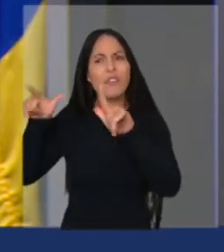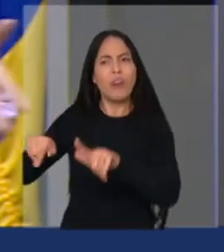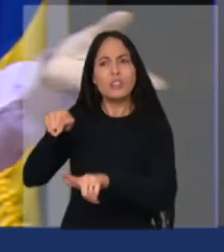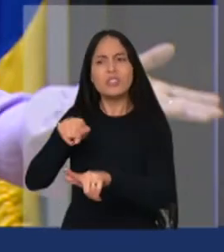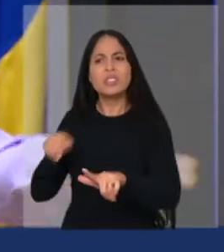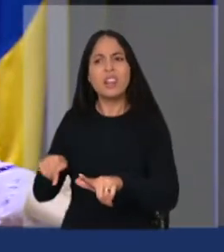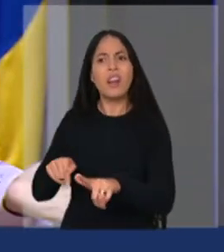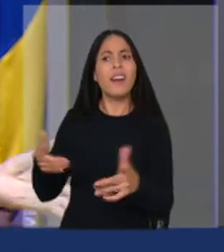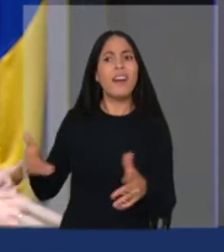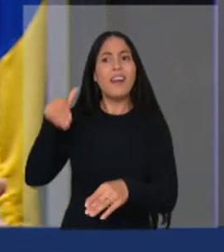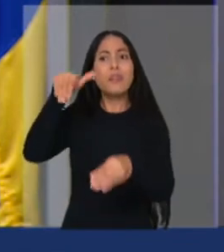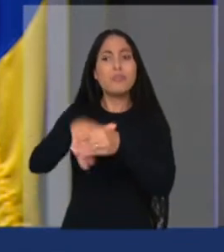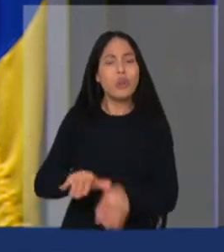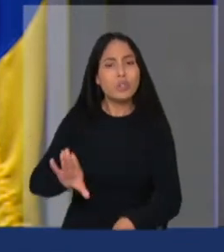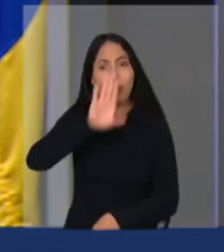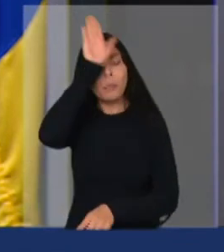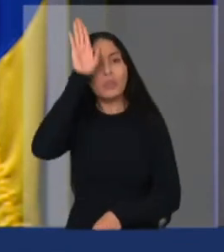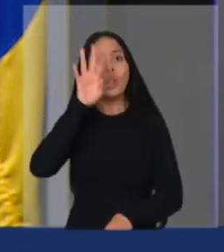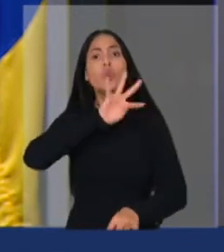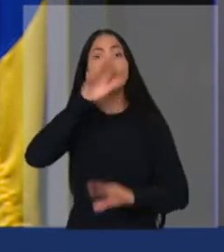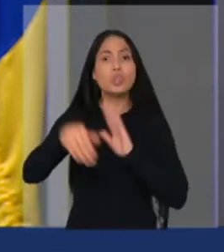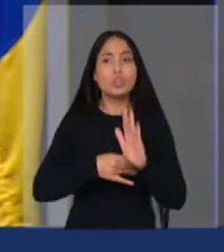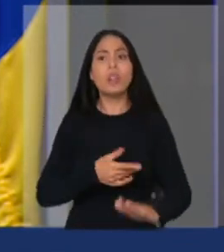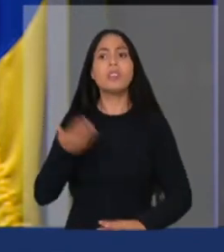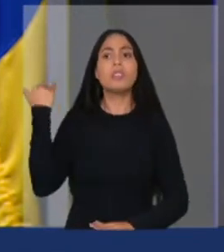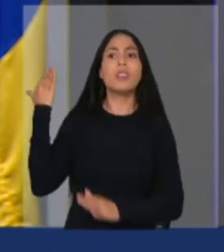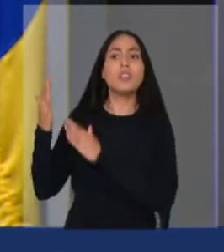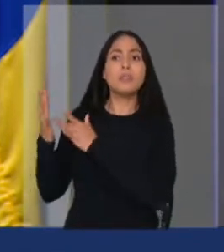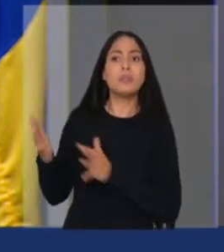ELEIÇÃO SIM EM 2022, VAI TER ELEIÇÃO NO SISTEMA ELETRÔNICO PORQUE ESTE PARLAMENTO AQUI TEM GENTE